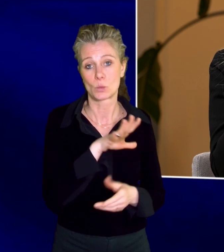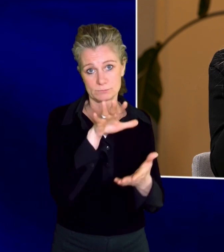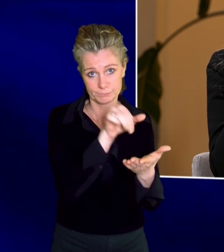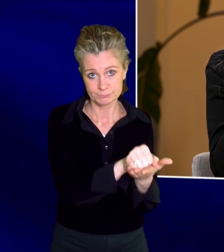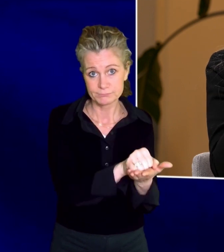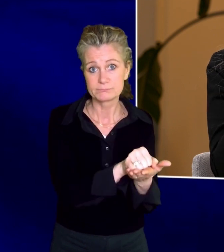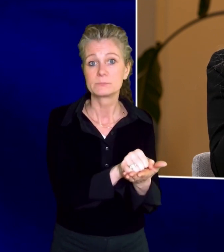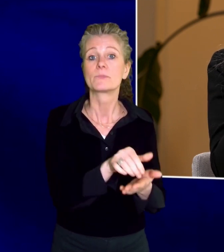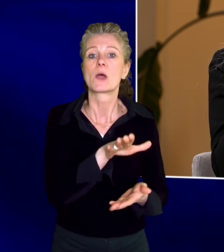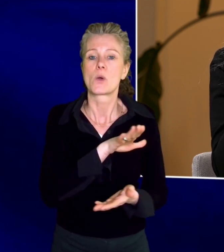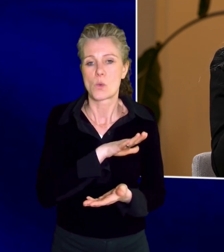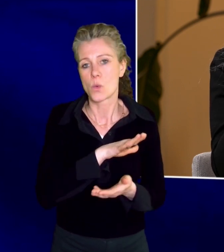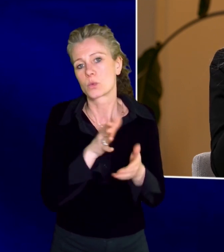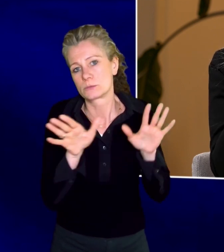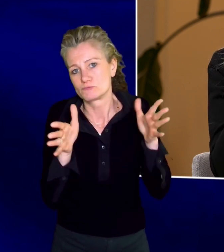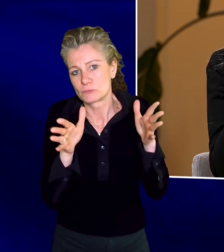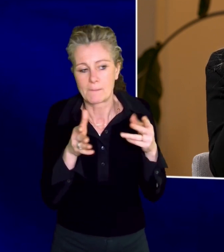Ook allebei gediagnosticeerd toen ze begin 20 waren.